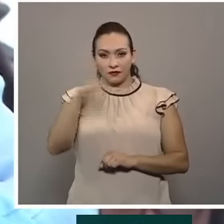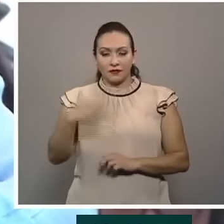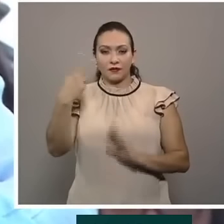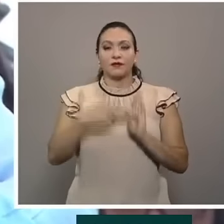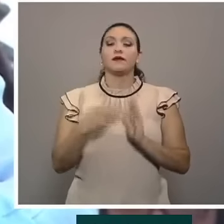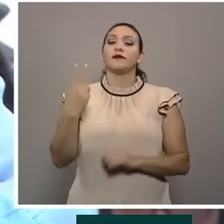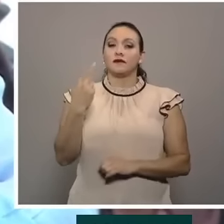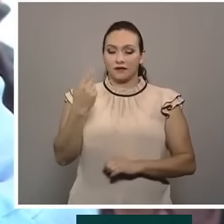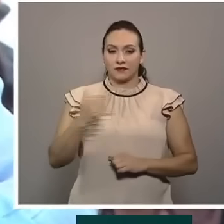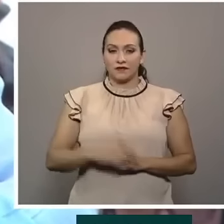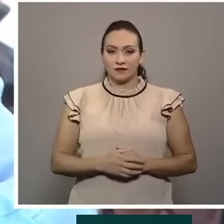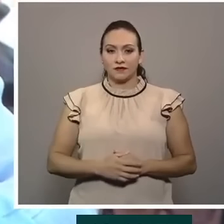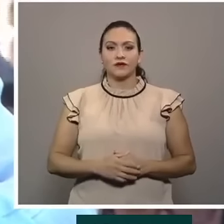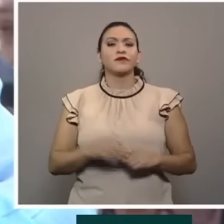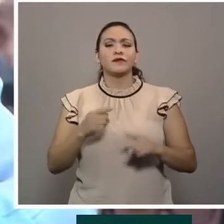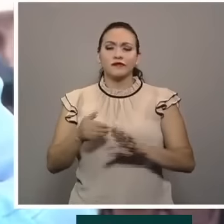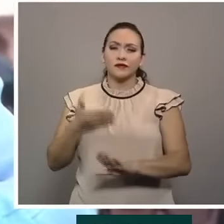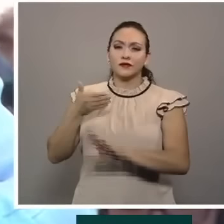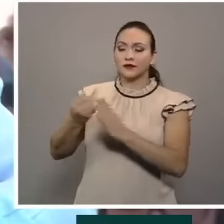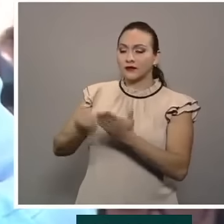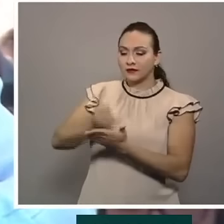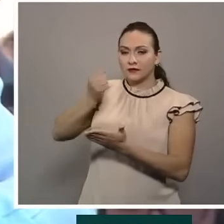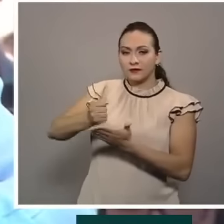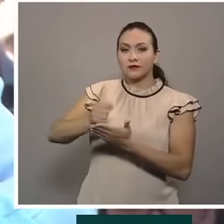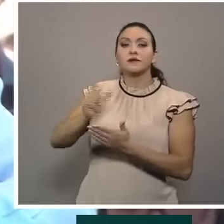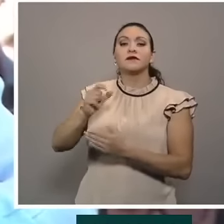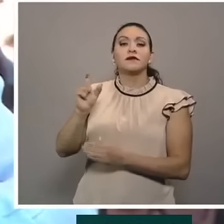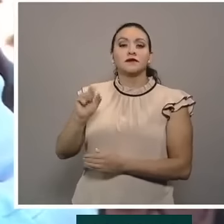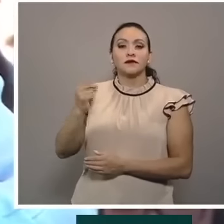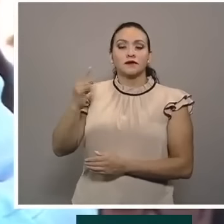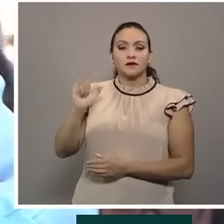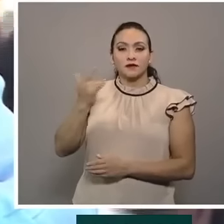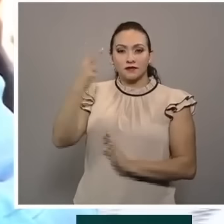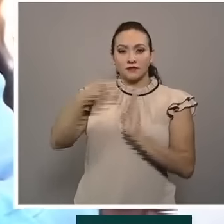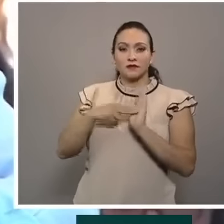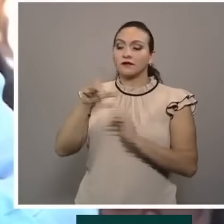interpuesto en contra de la sentencia dictada el 22 de julio de 2022 por el juzgado cuarto